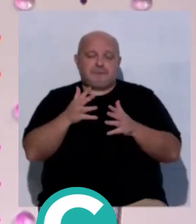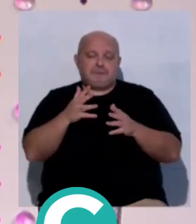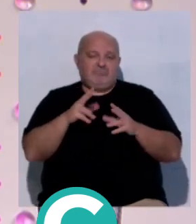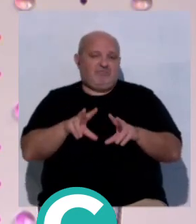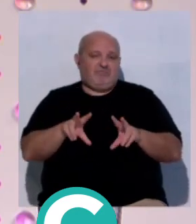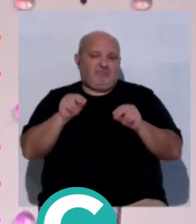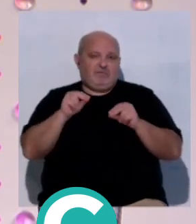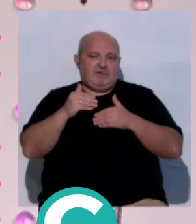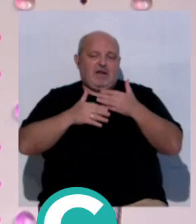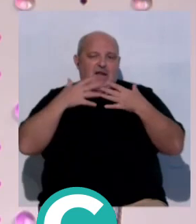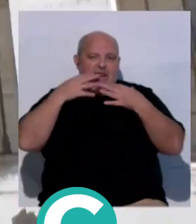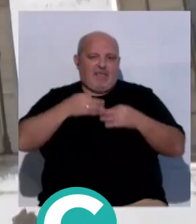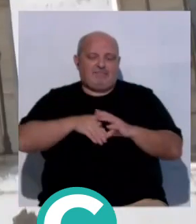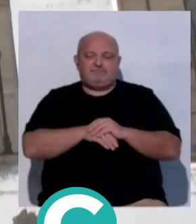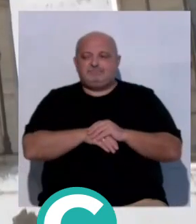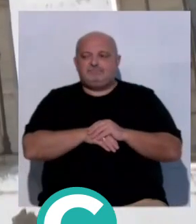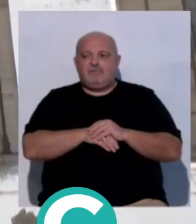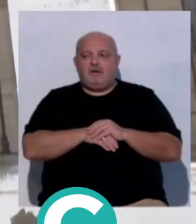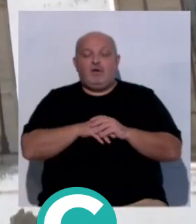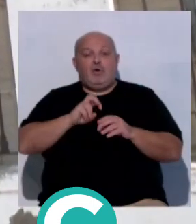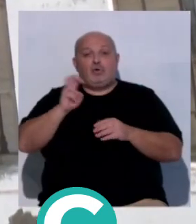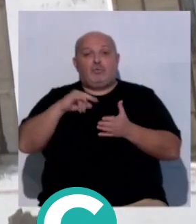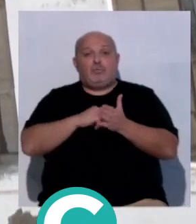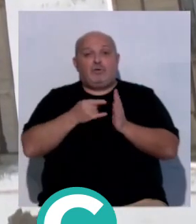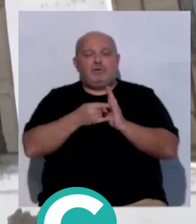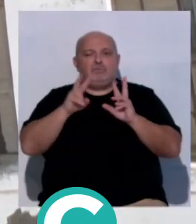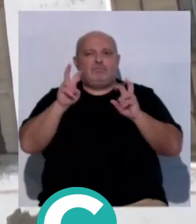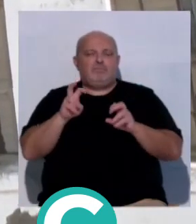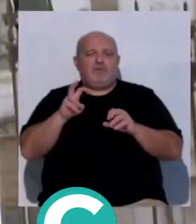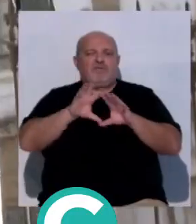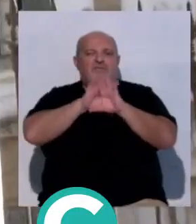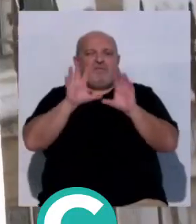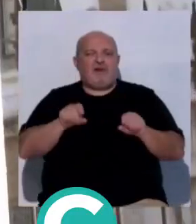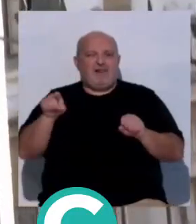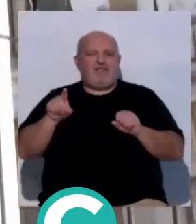que sea una realidad no sobre otro proyecto marcado como es valcárcel Francisco pinella